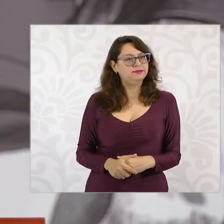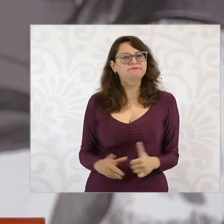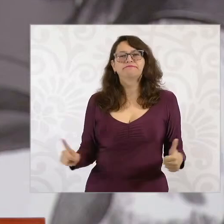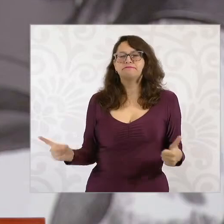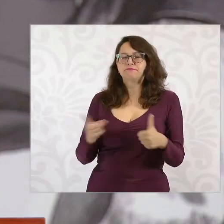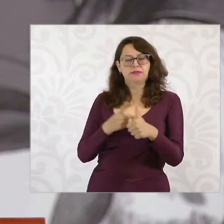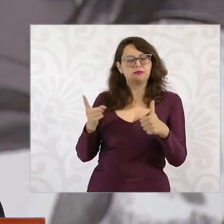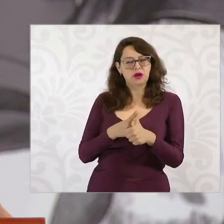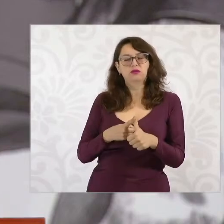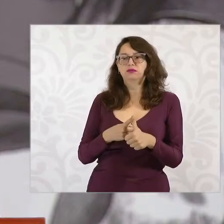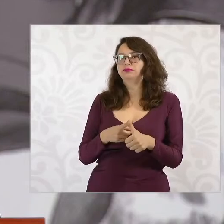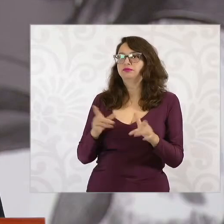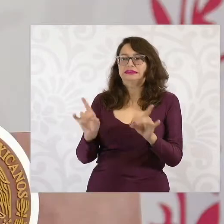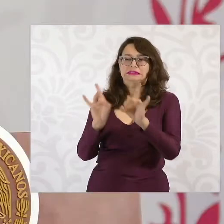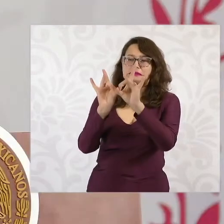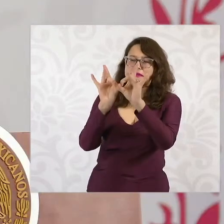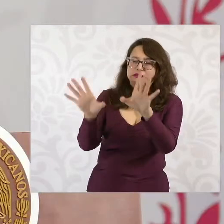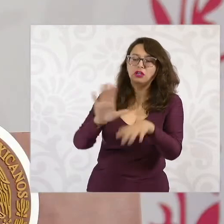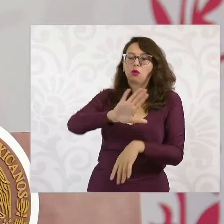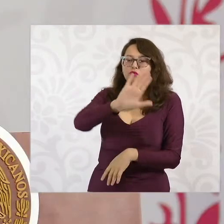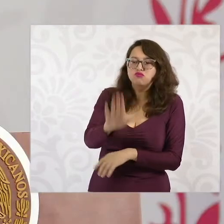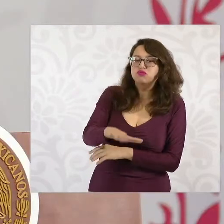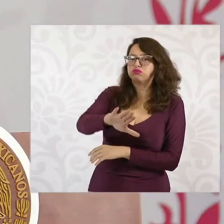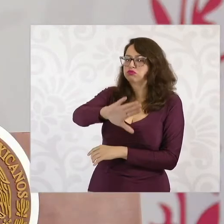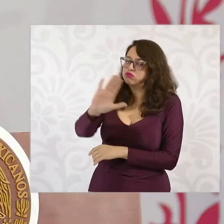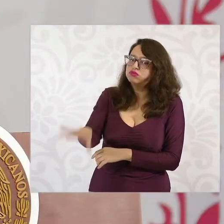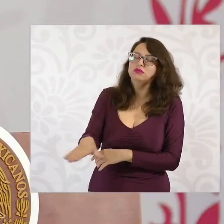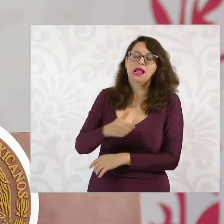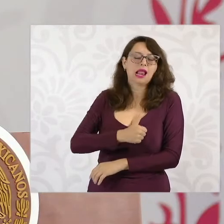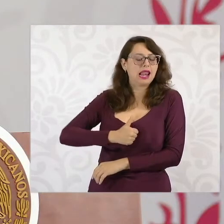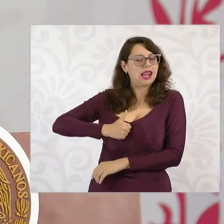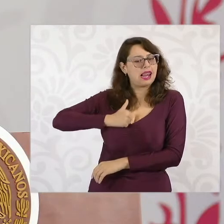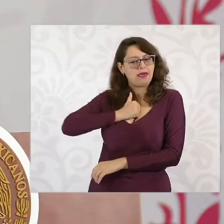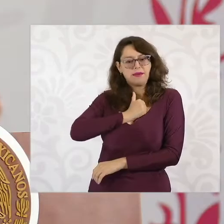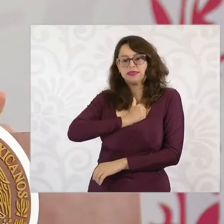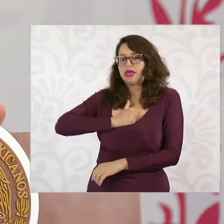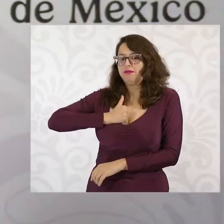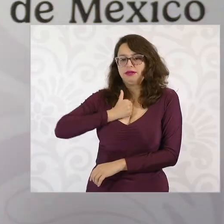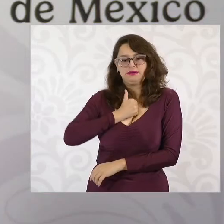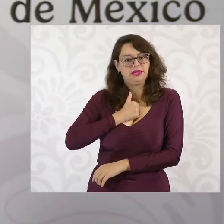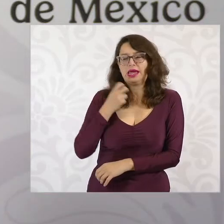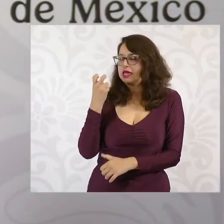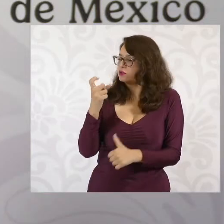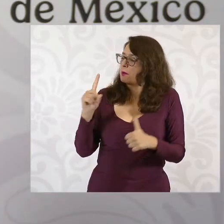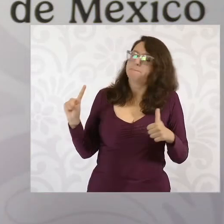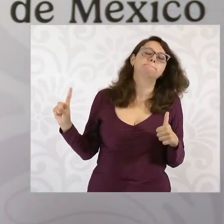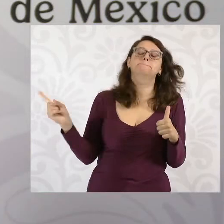el fallecimiento porque independientemente de cualquier situación está el humano y lamentamos